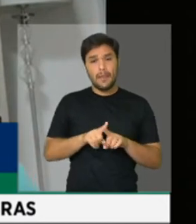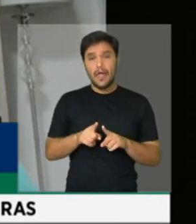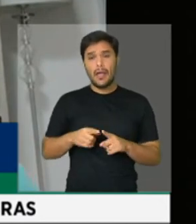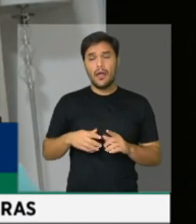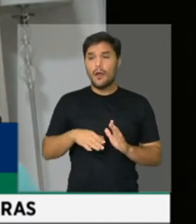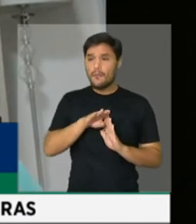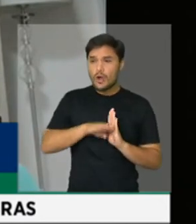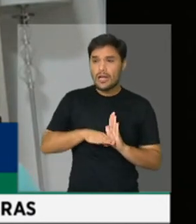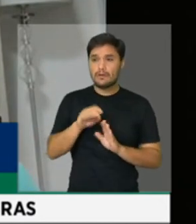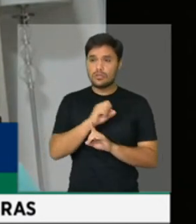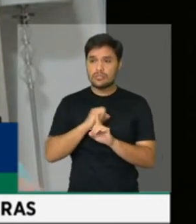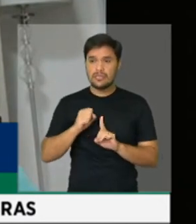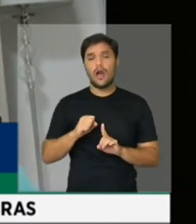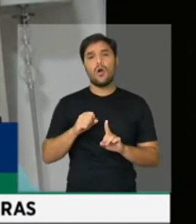PASSAR PARA O CONTROLE PRIVADO, PARA OS FUNDOS